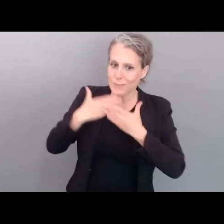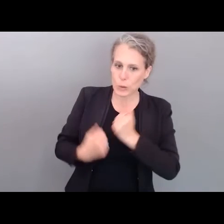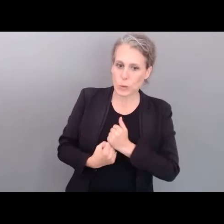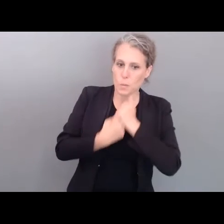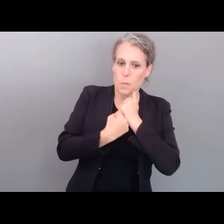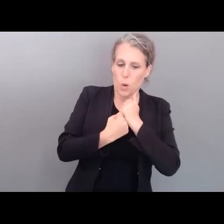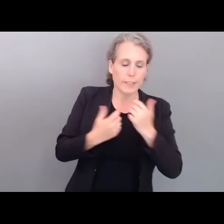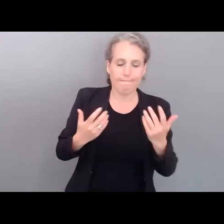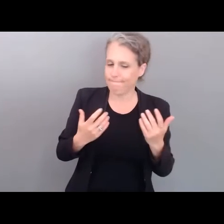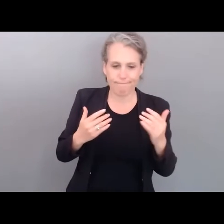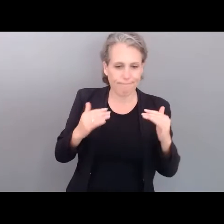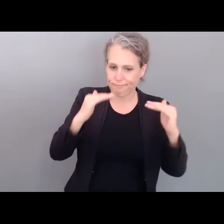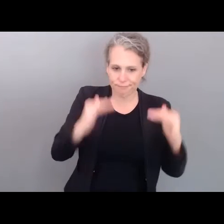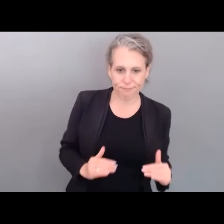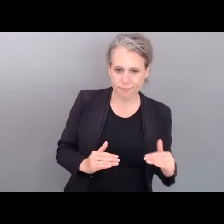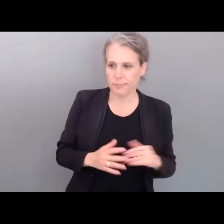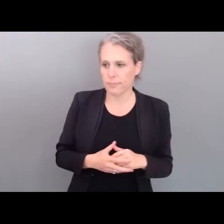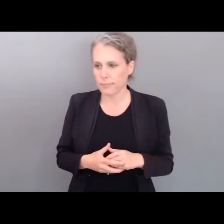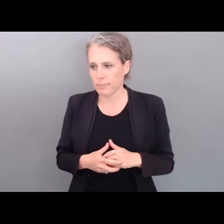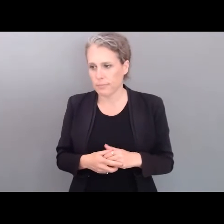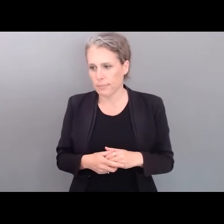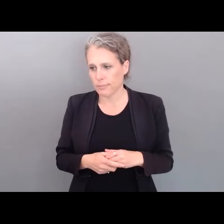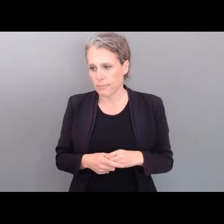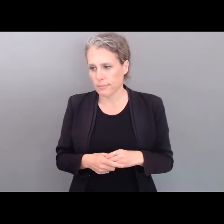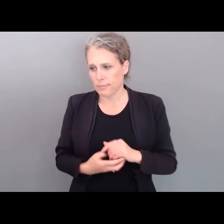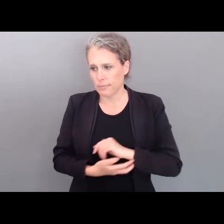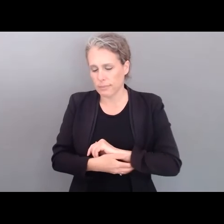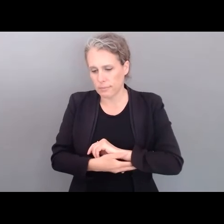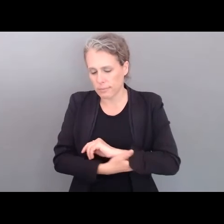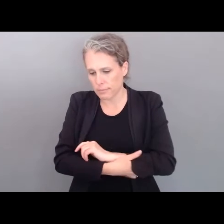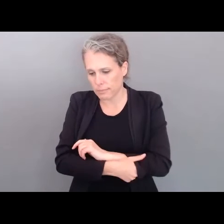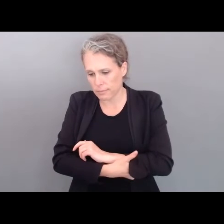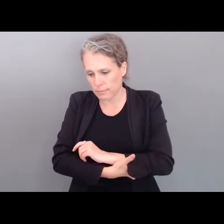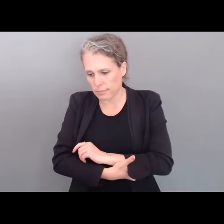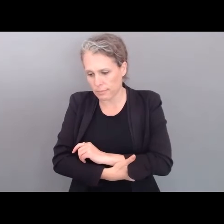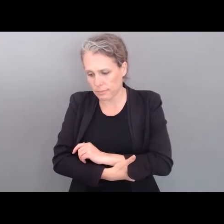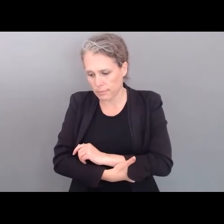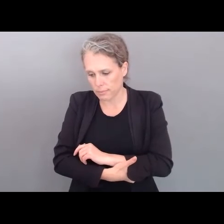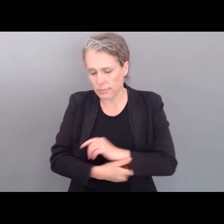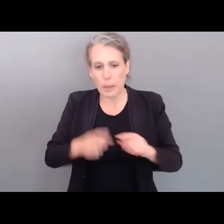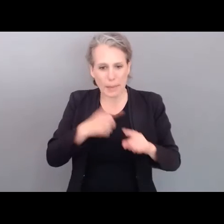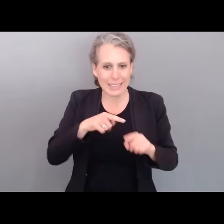En la mayoría de los casos los encuestados se han sentido en riesgo de recibir el tratamiento adecuado en el